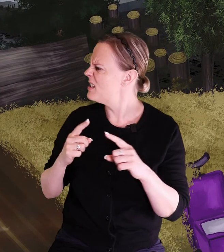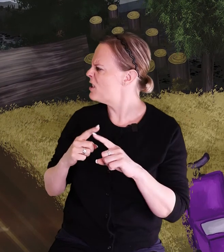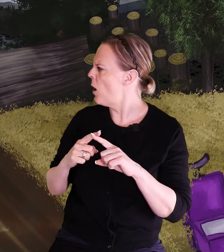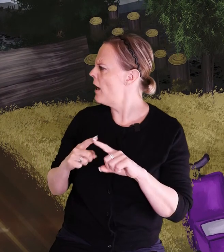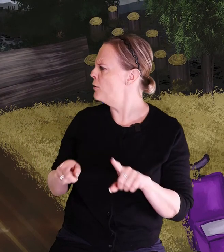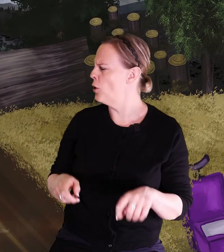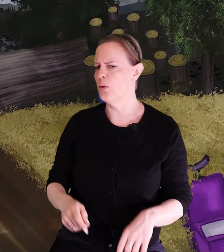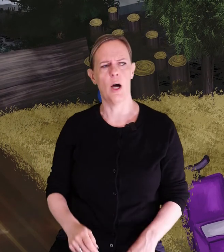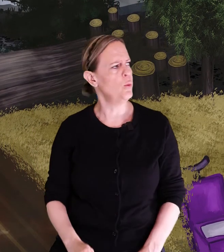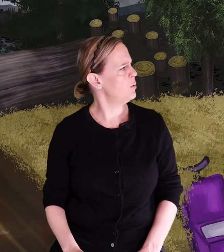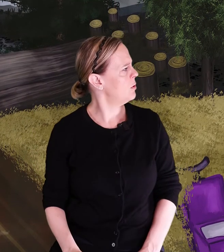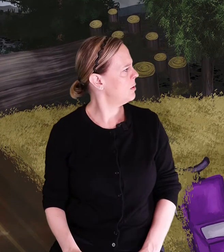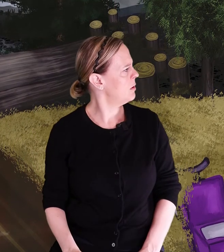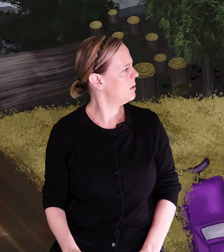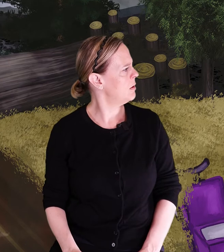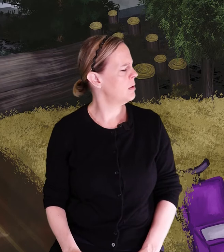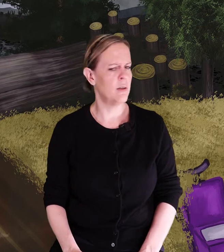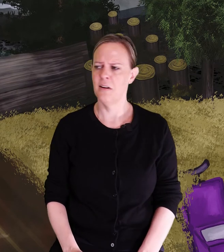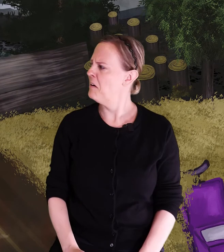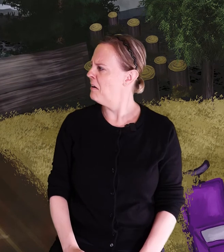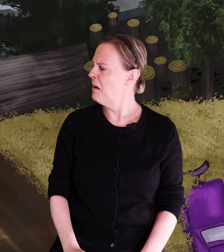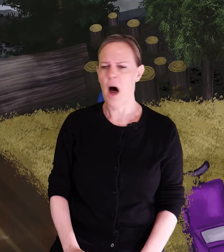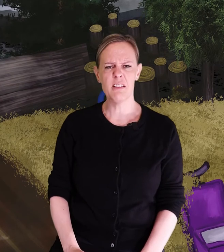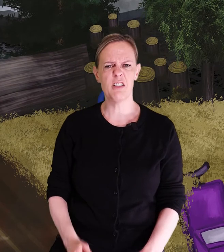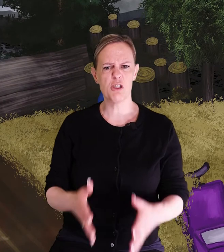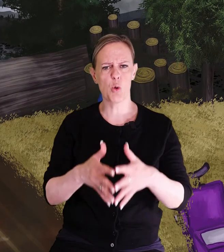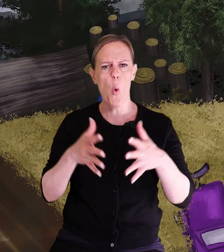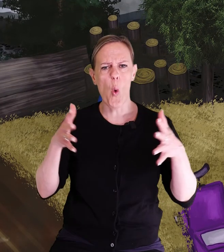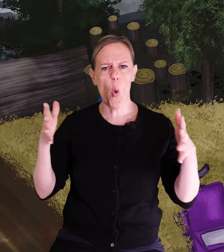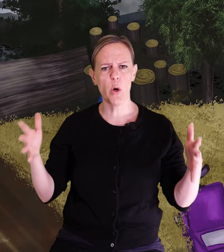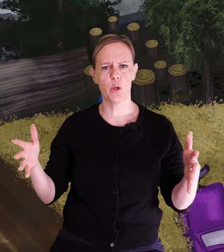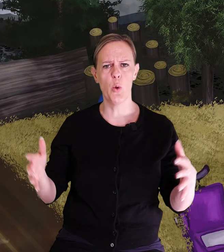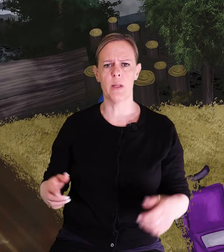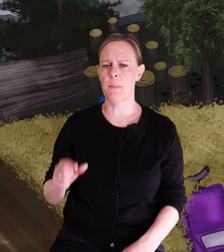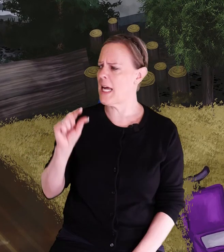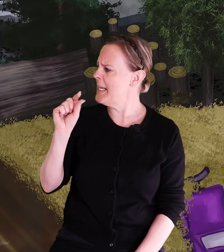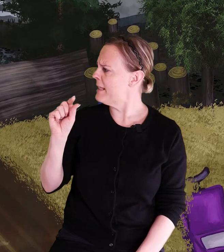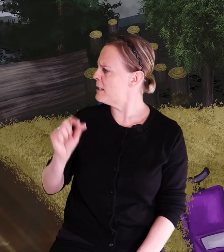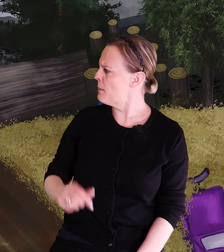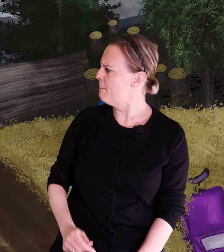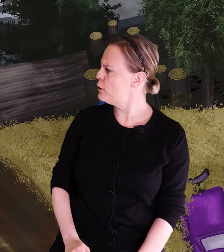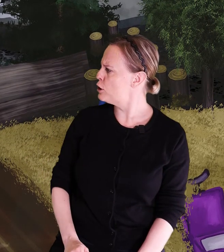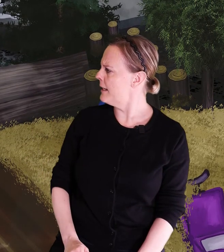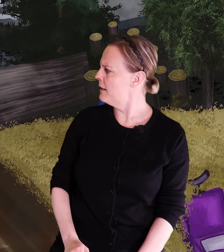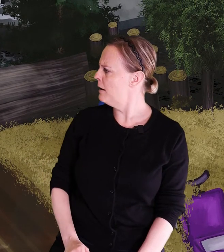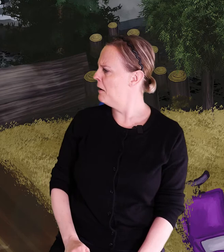allt ser så annorlunda ut allt ser så stort ut när man är liten som en pyssling